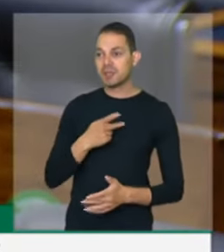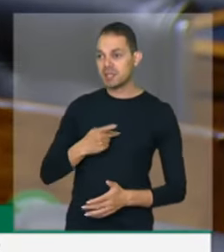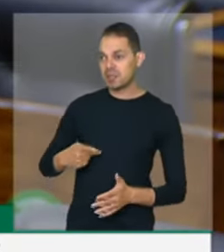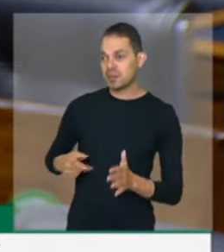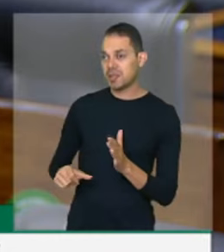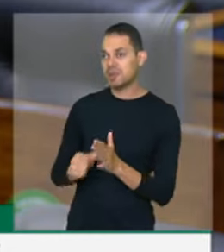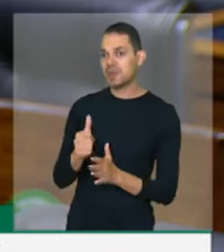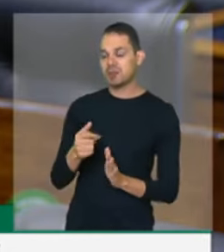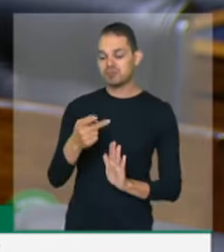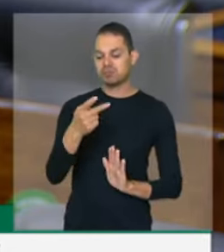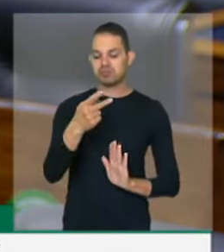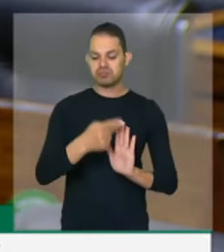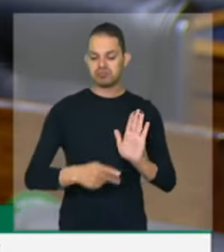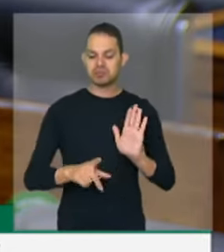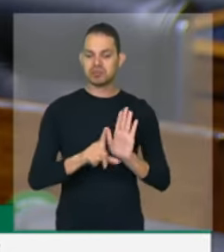PONTOS FUNDAMENTAIS... NO